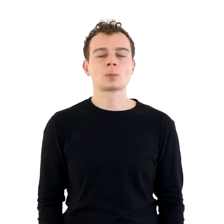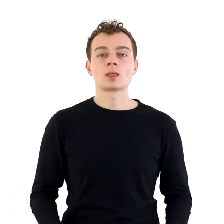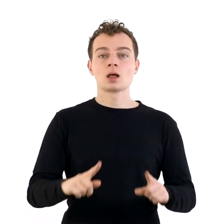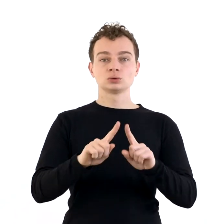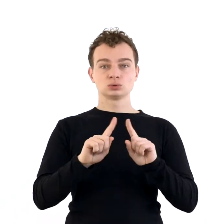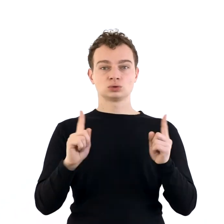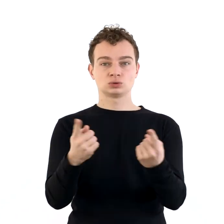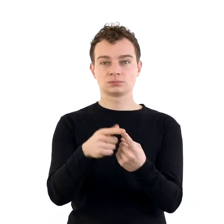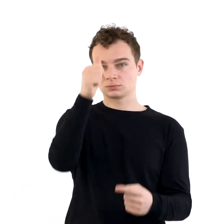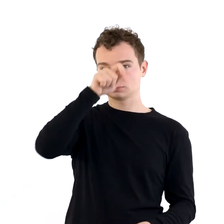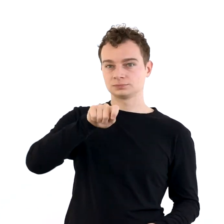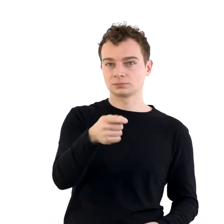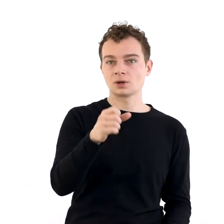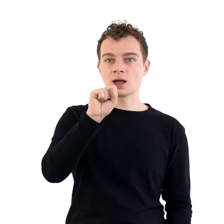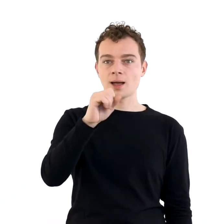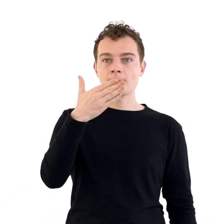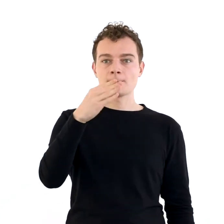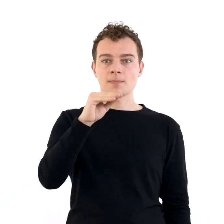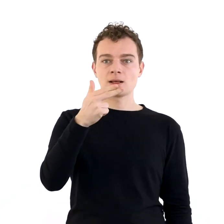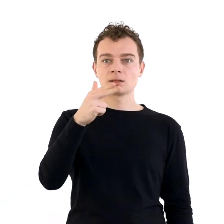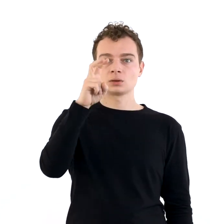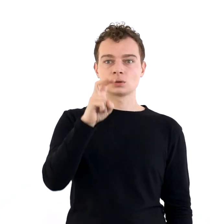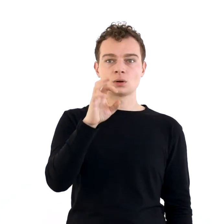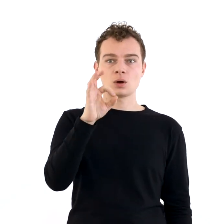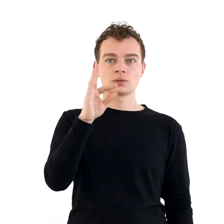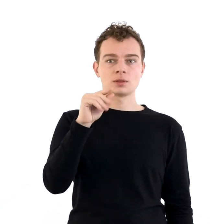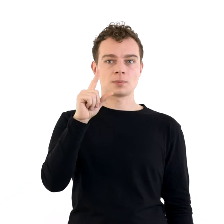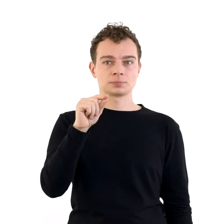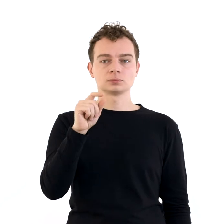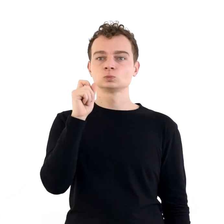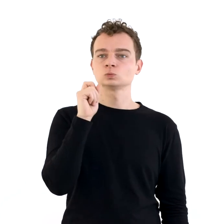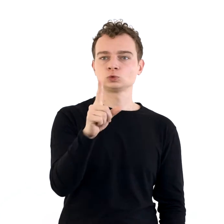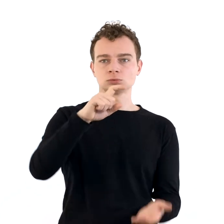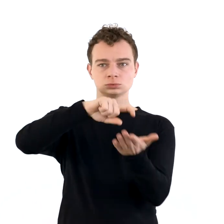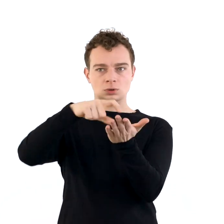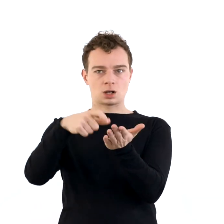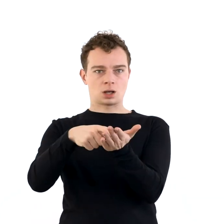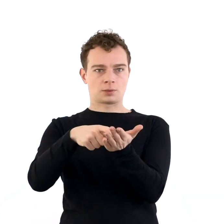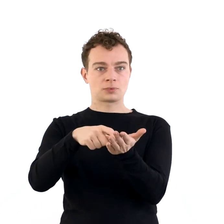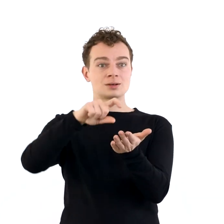Dziedziniec Amenhotepa poprzedza salę,